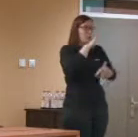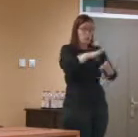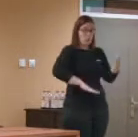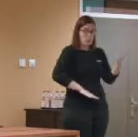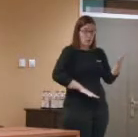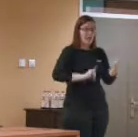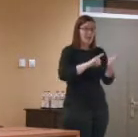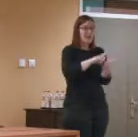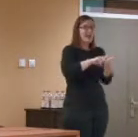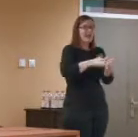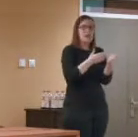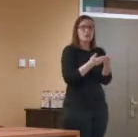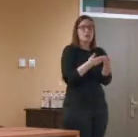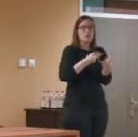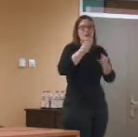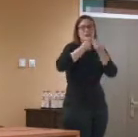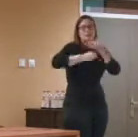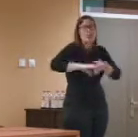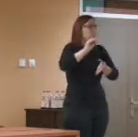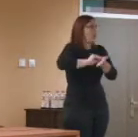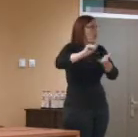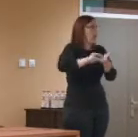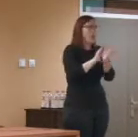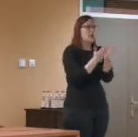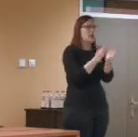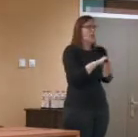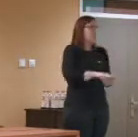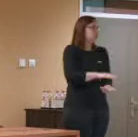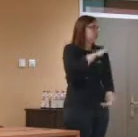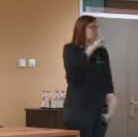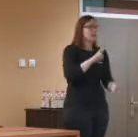de la familia de los Pujol. Hay muchos libros que hablan de su trayectoria, de todo lo que han